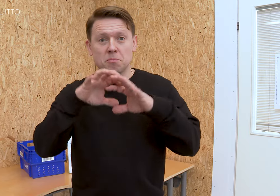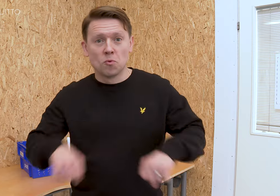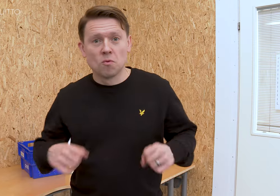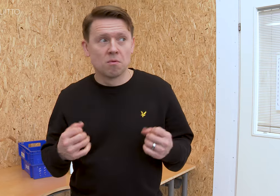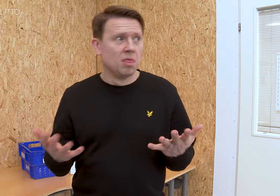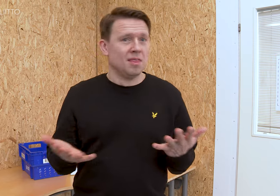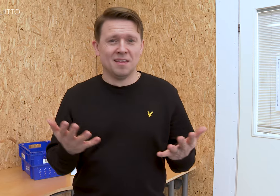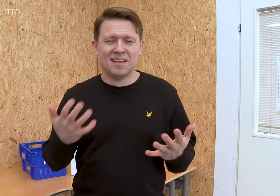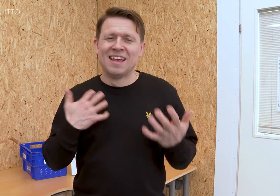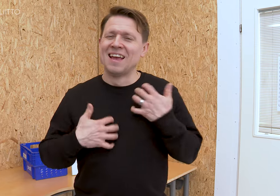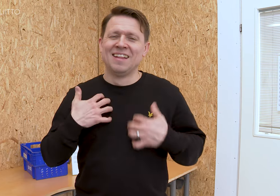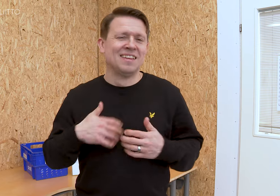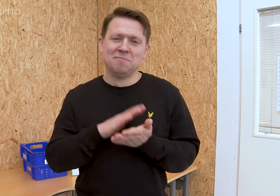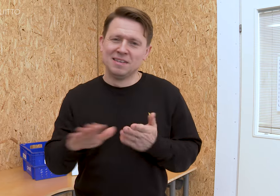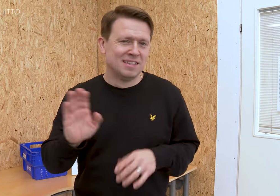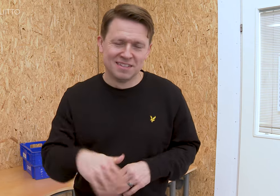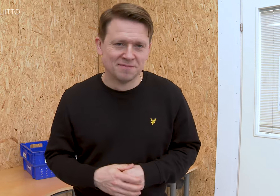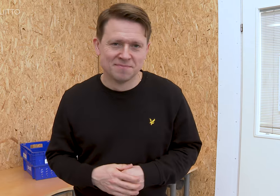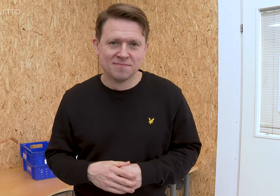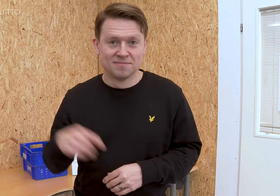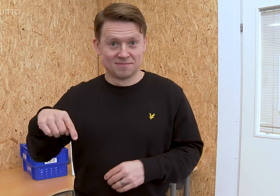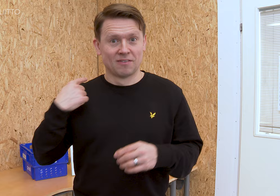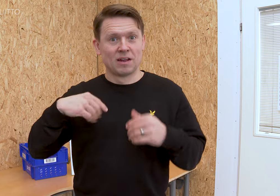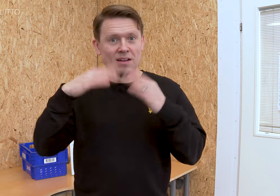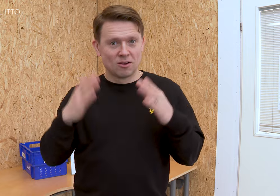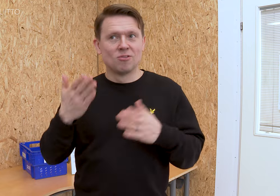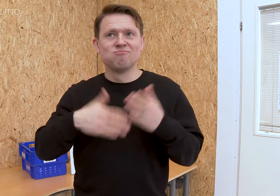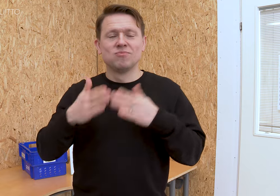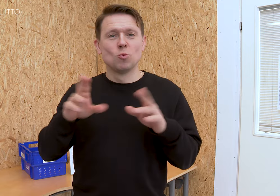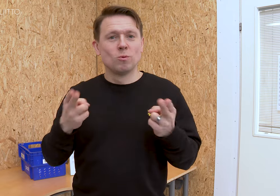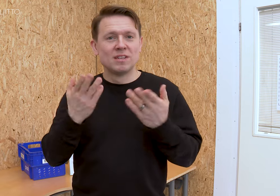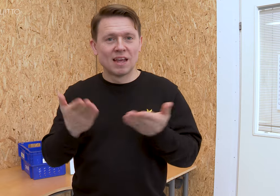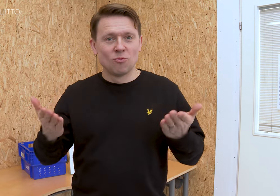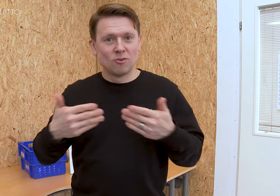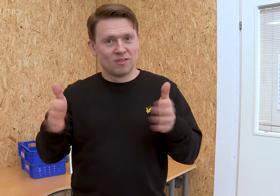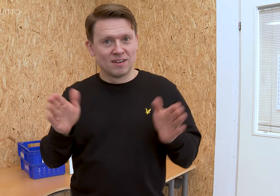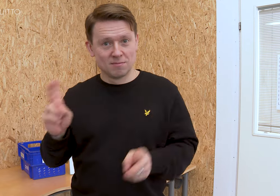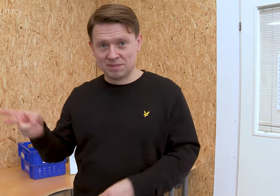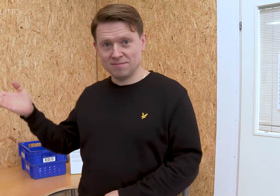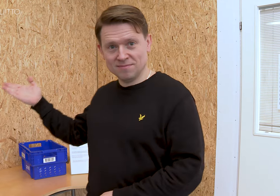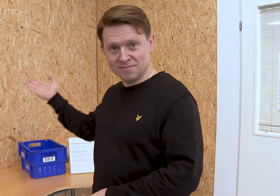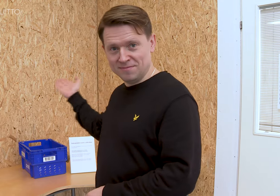Purettu? Vaan ei hätää! Valkean talon aulaan rakennetaan Kuurojen museolle uutta näyttelytilaa.